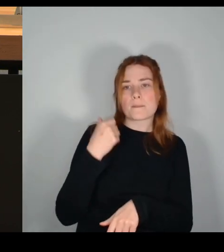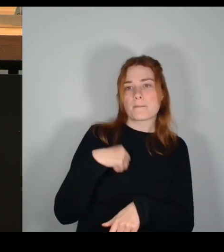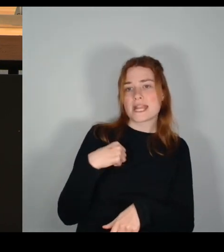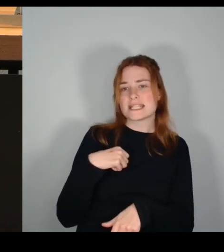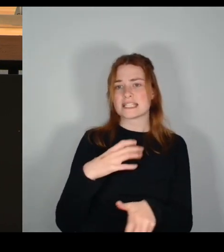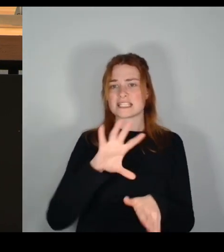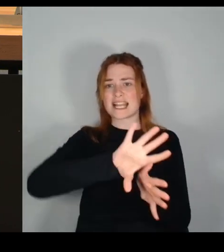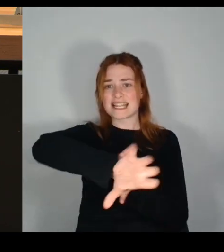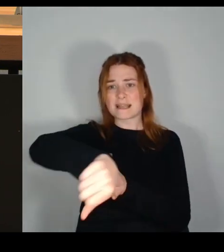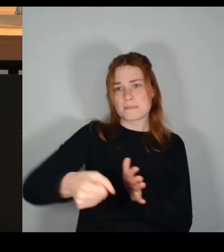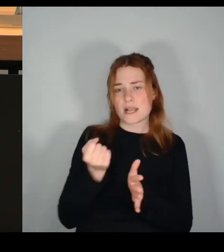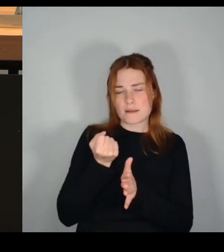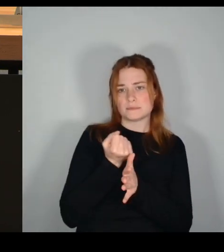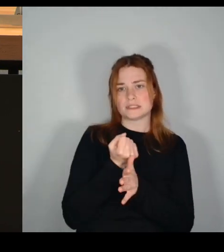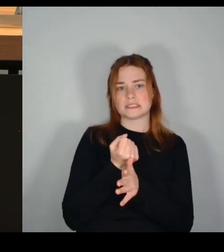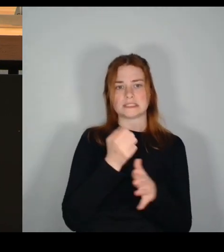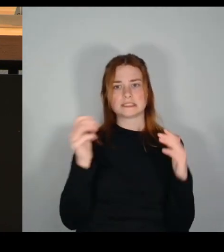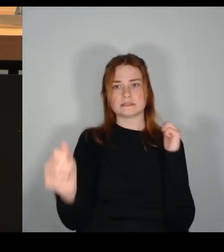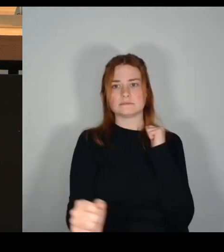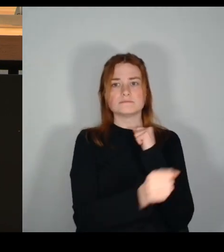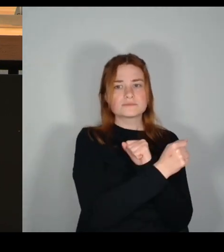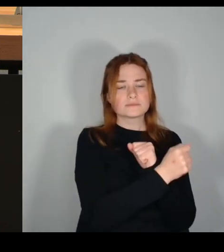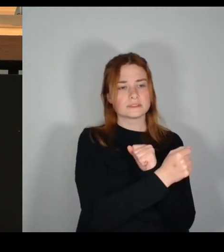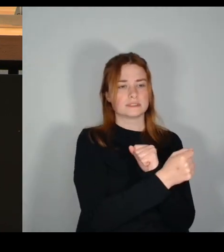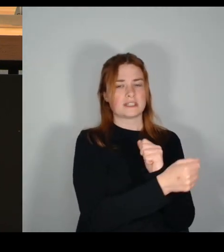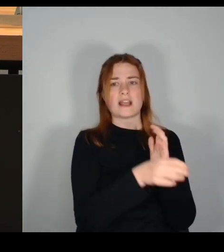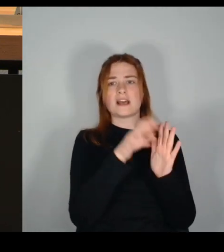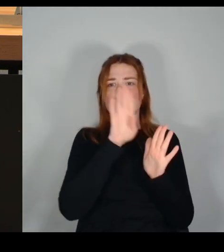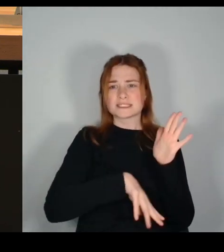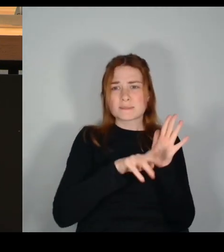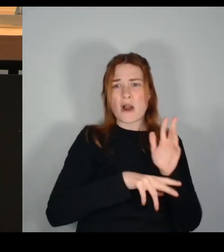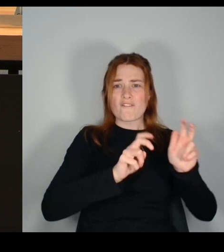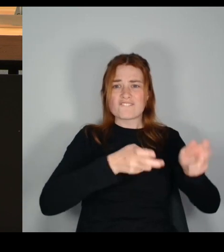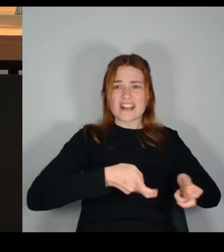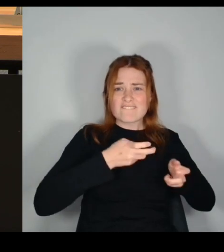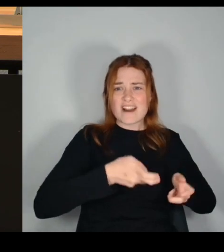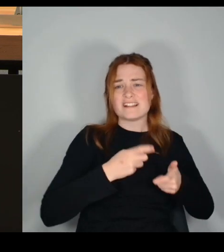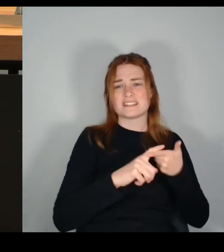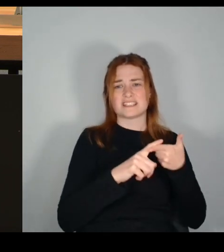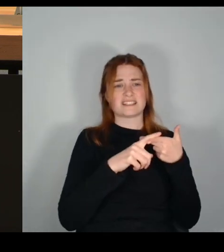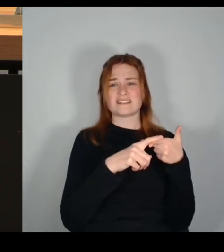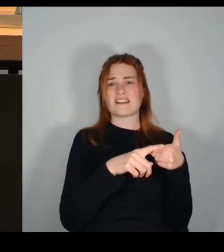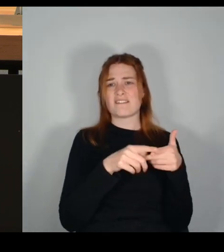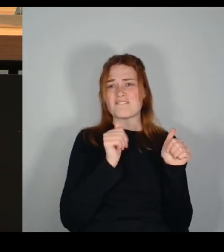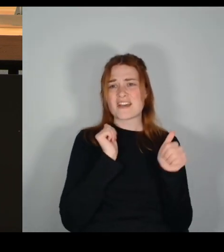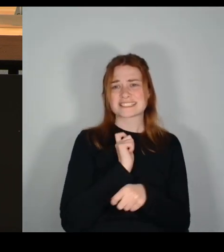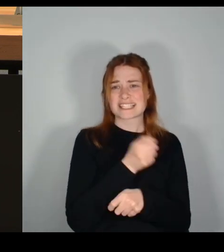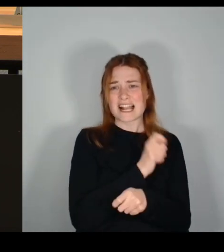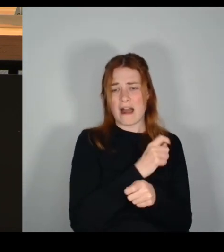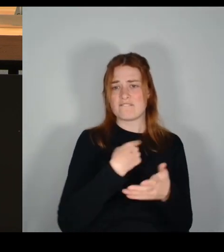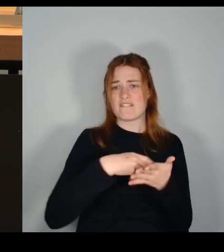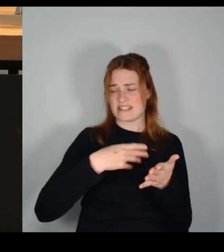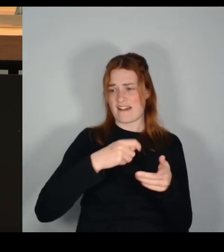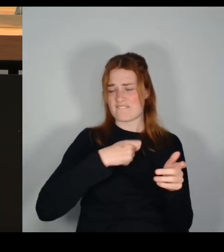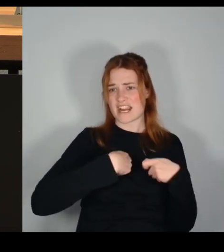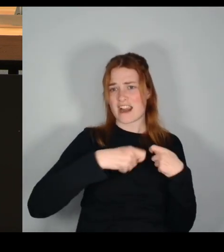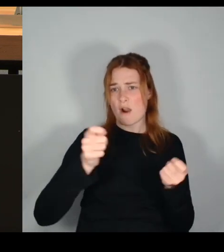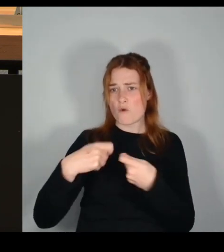versklavt und weiterverkauft. Jesidische Siedlungsgebiete wurden skrupellos überfallen, Familien gewaltsam auseinandergerissen.